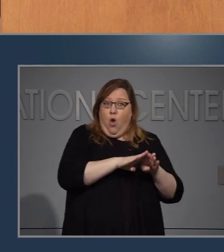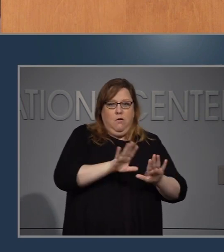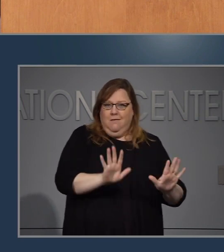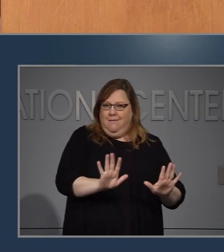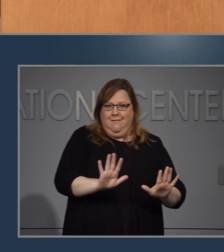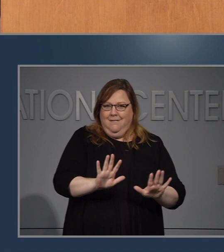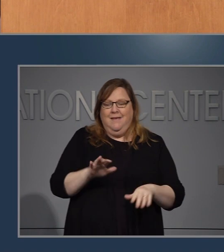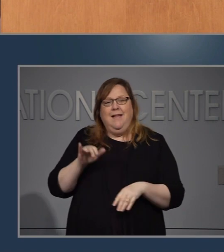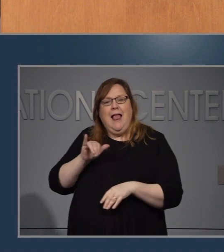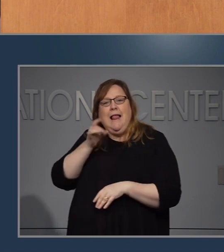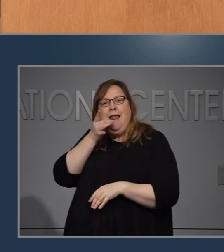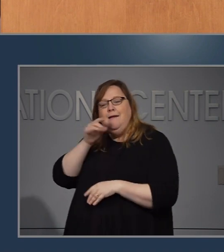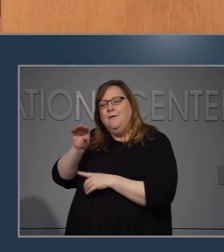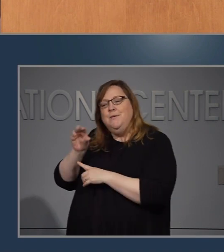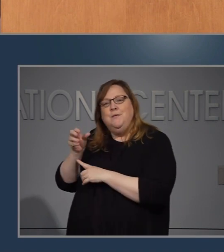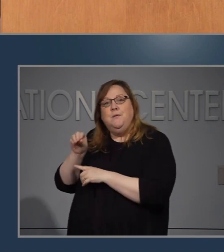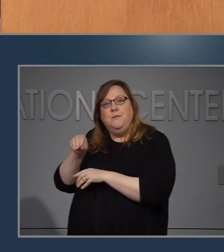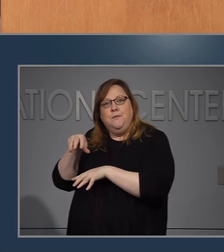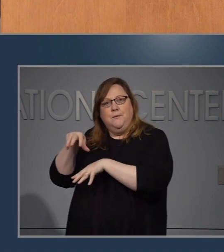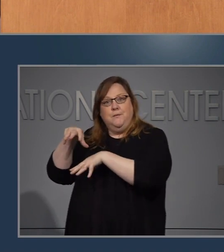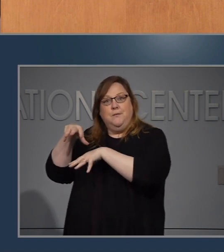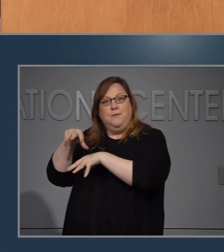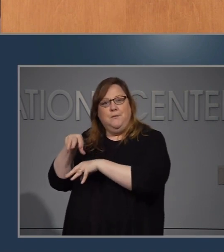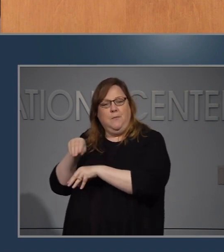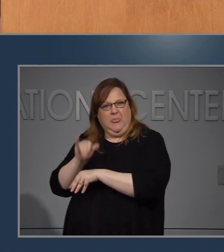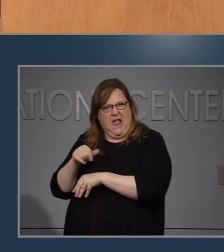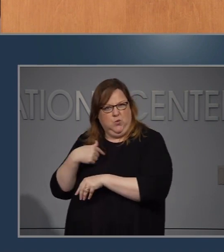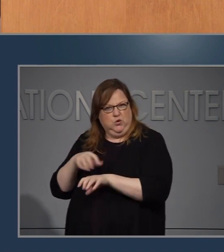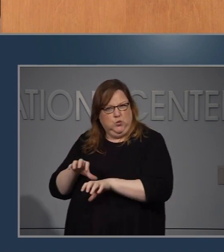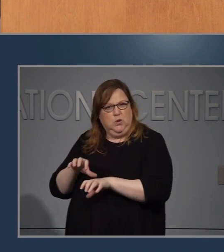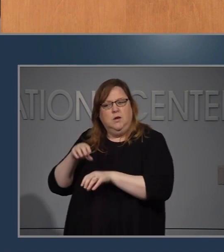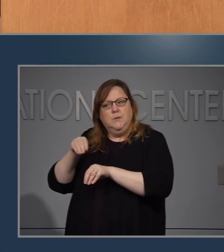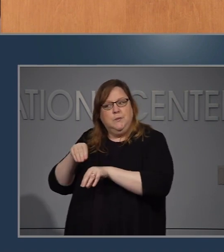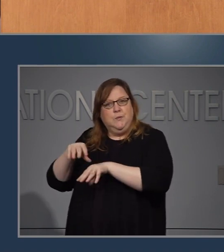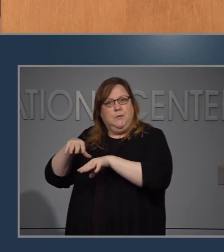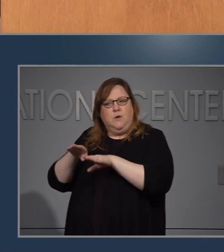como verán en los datos que les voy a mostrar, aunque no tenemos una situación extrema